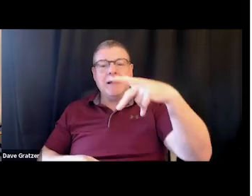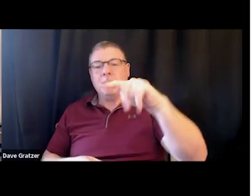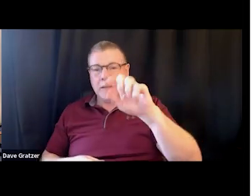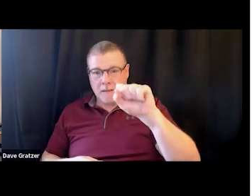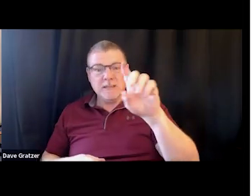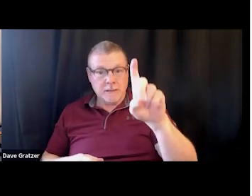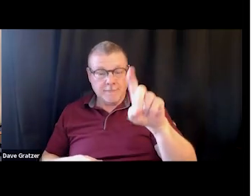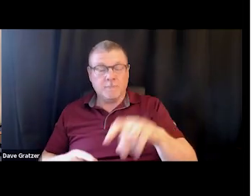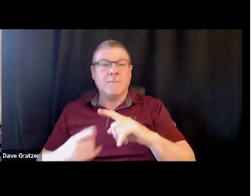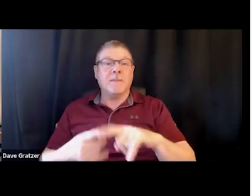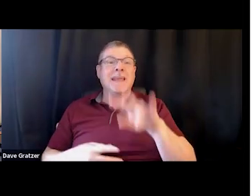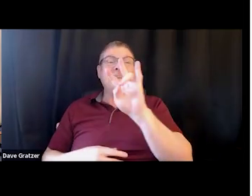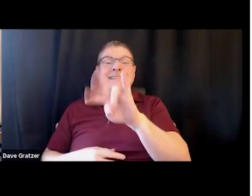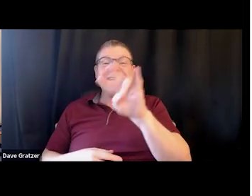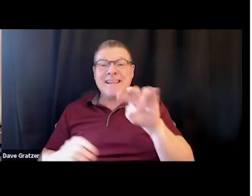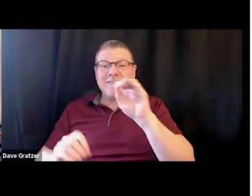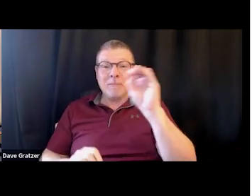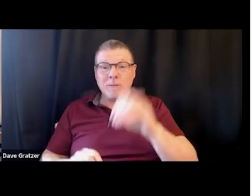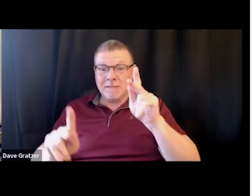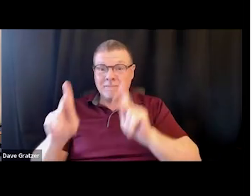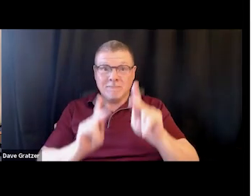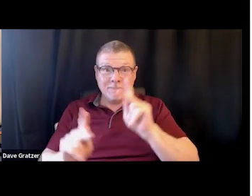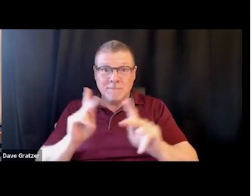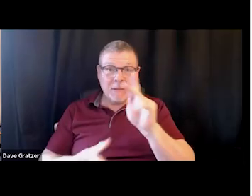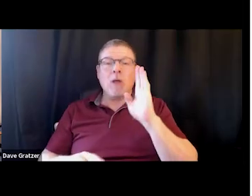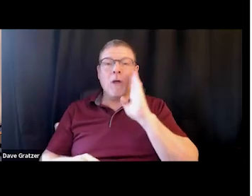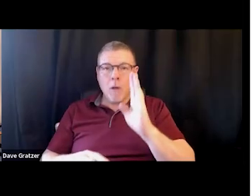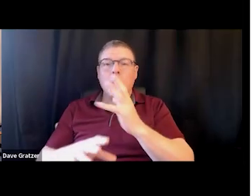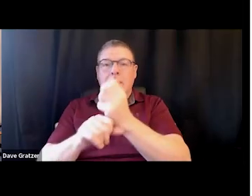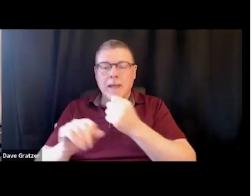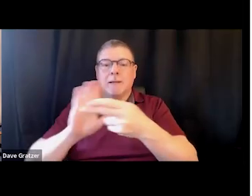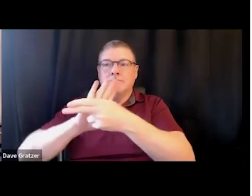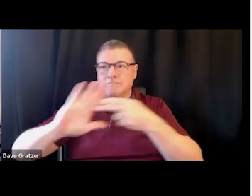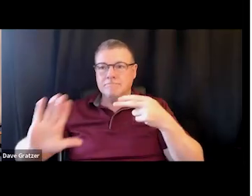Hasta el 77 % de las personas con lesión cerebral recibirán un diagnóstico psiquiátrico